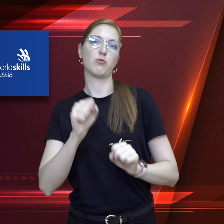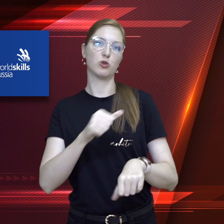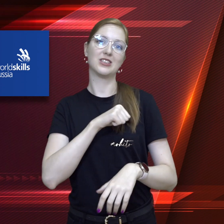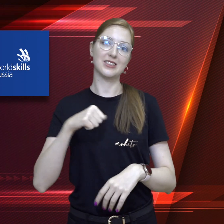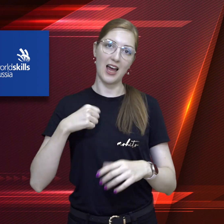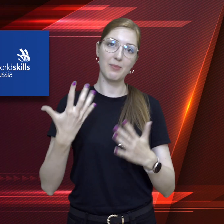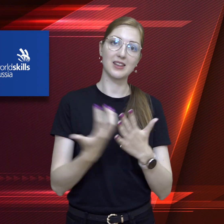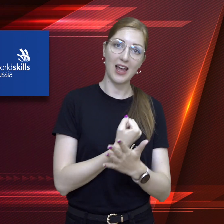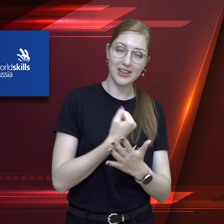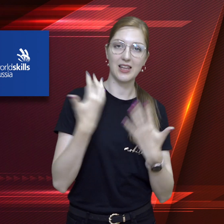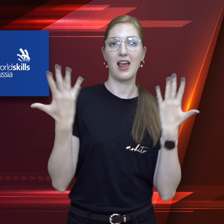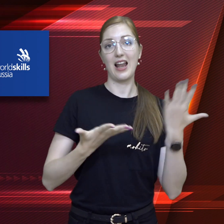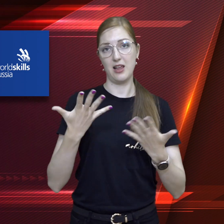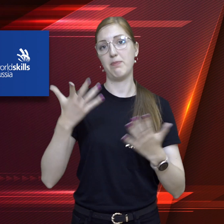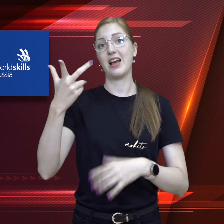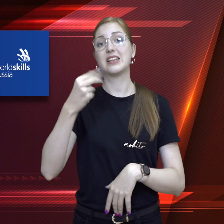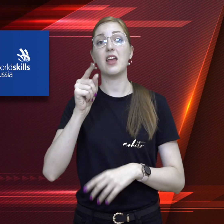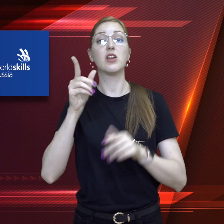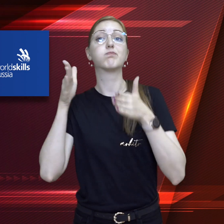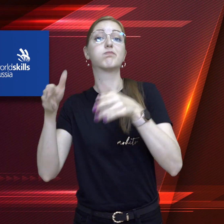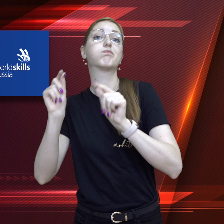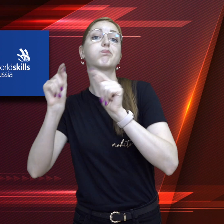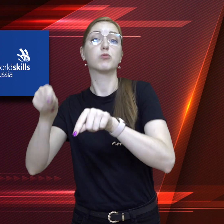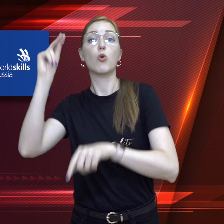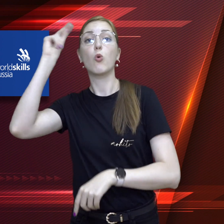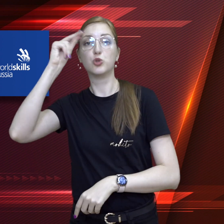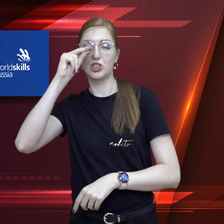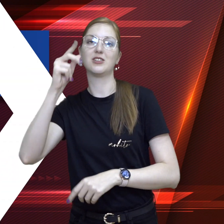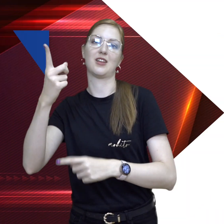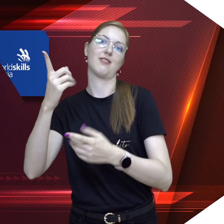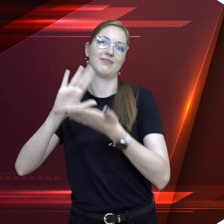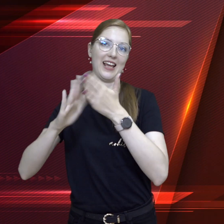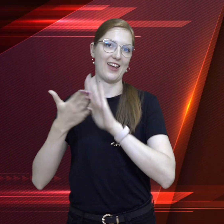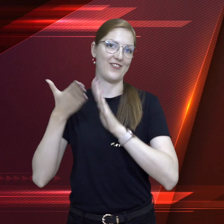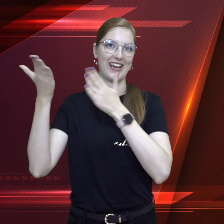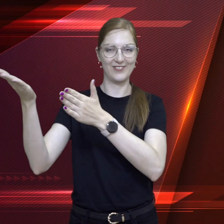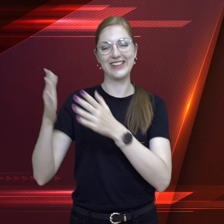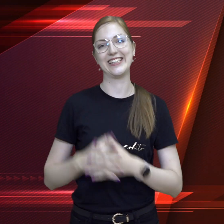Они могут найти себе переводчиков жестового языка или договариваться с администрацией вуза.